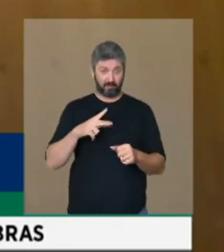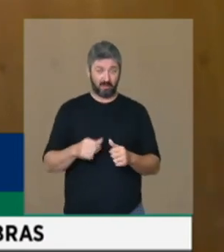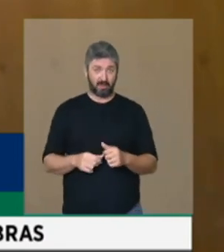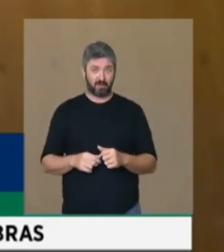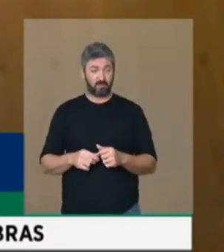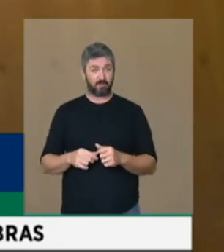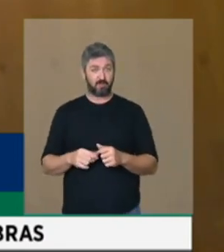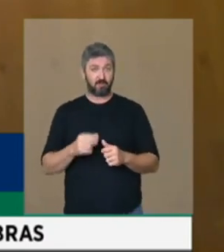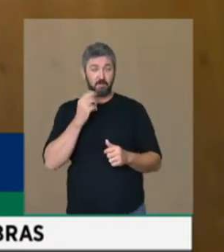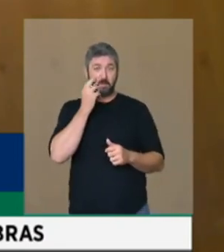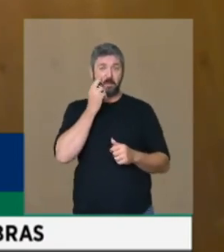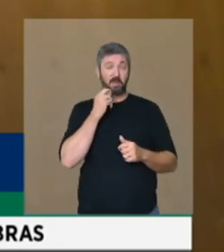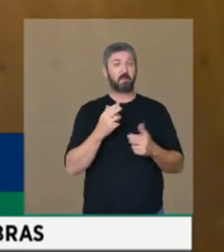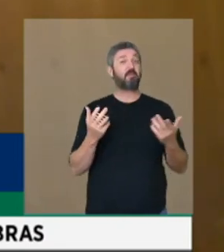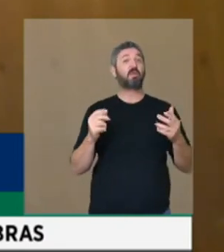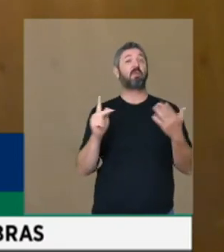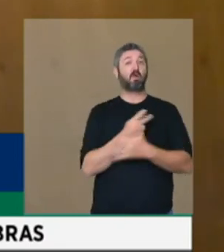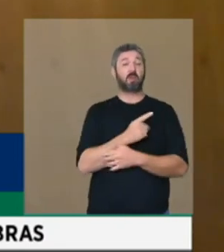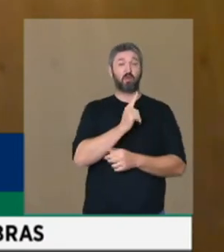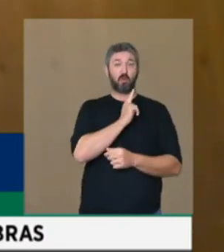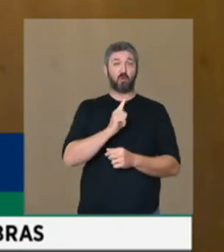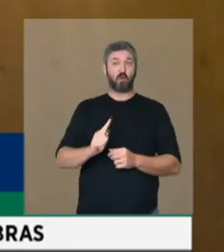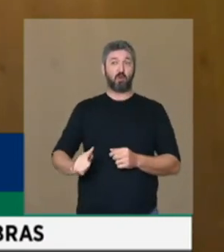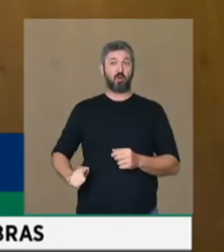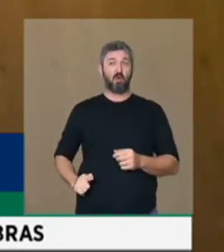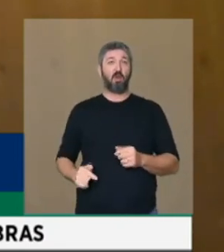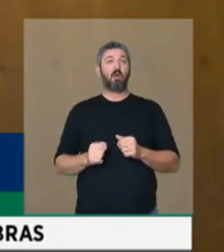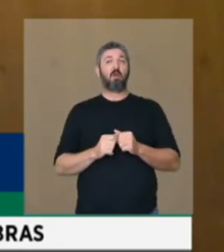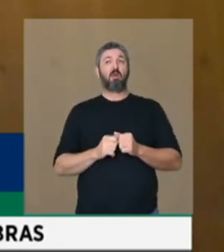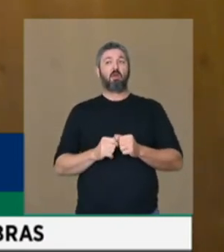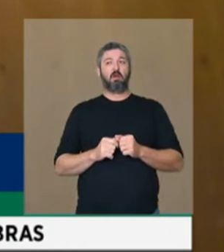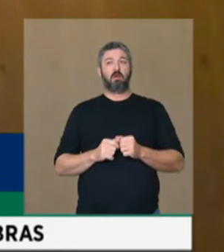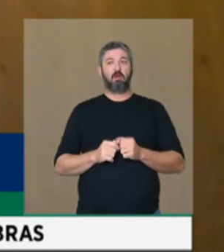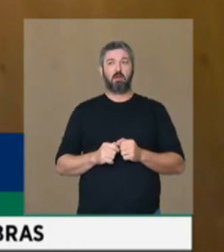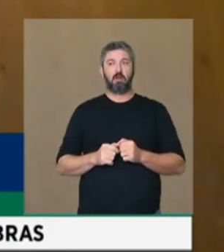ES, ALIÁS, E AÍ EU PERGUNTO: A QUEM INTERESSA ESSA PRIVATIZAÇÃO? QUEM GANHA COM ISTO? PORQUE CERTAMENTE NÃO